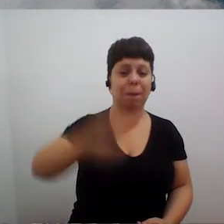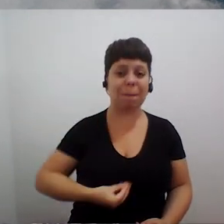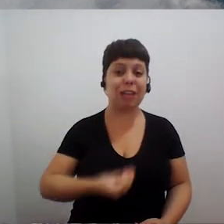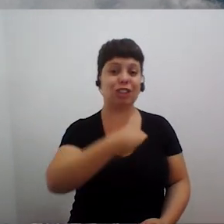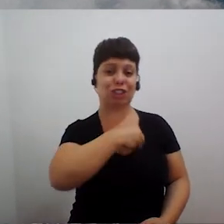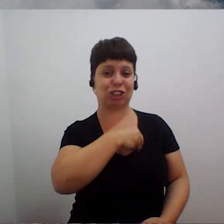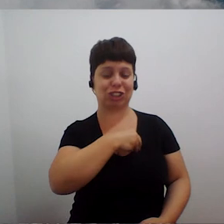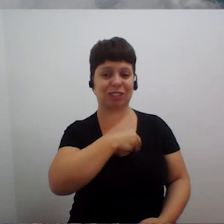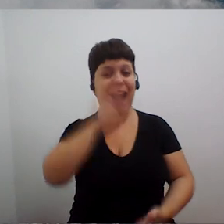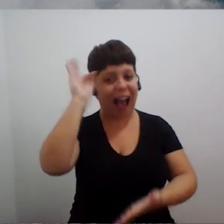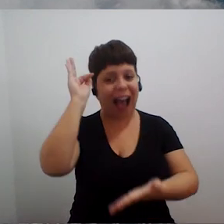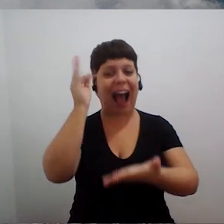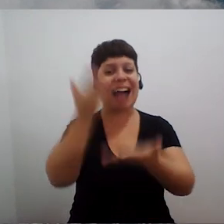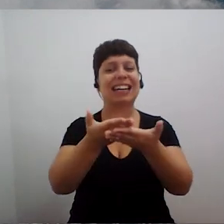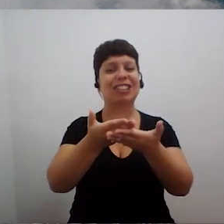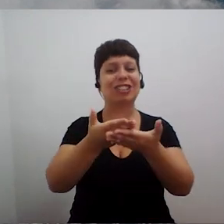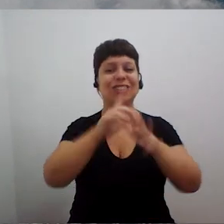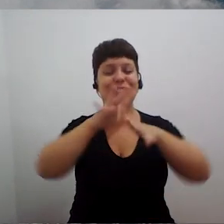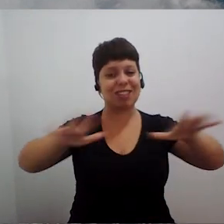Bote fé no oceano e lute por ele!